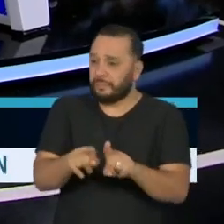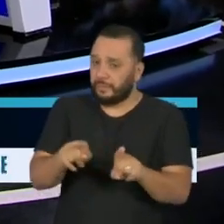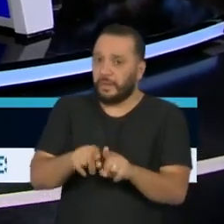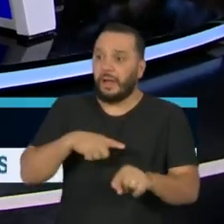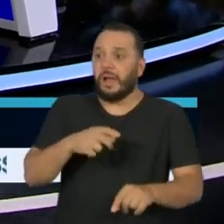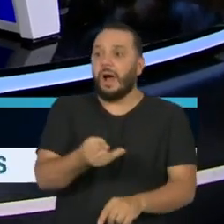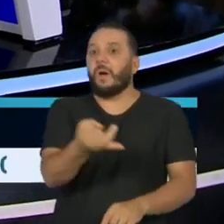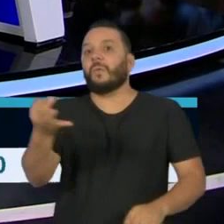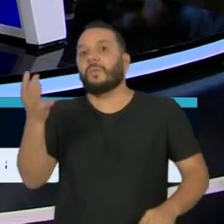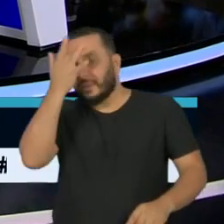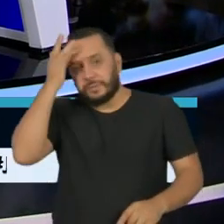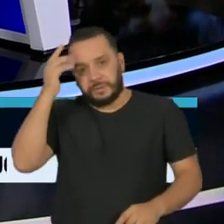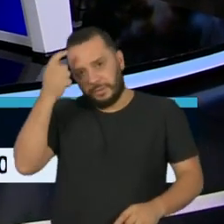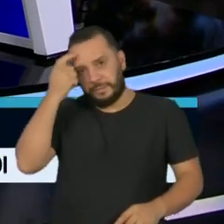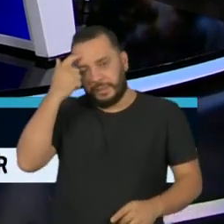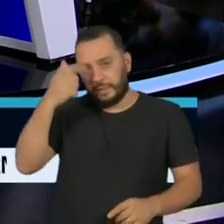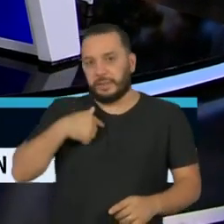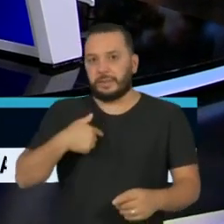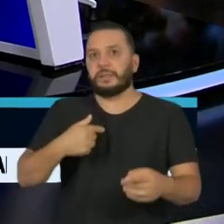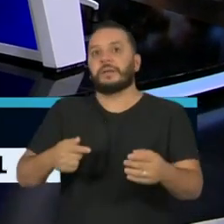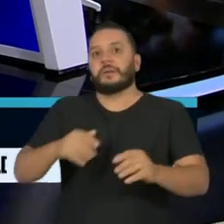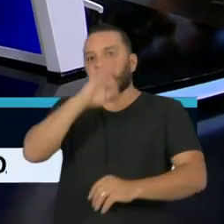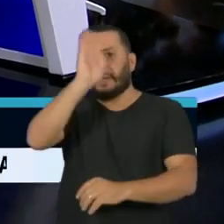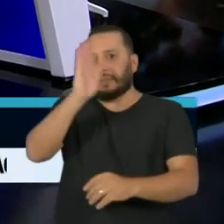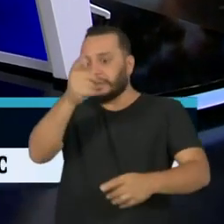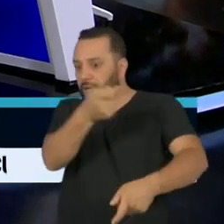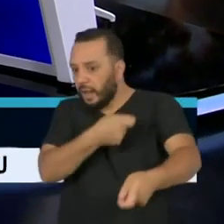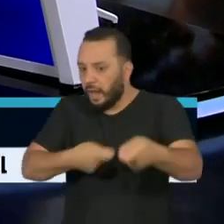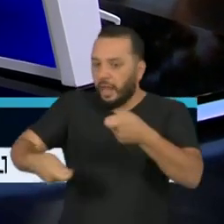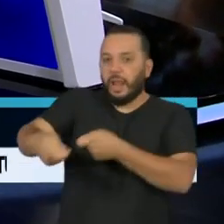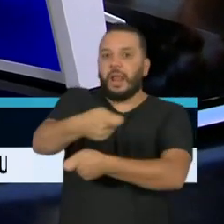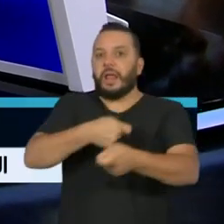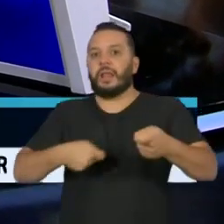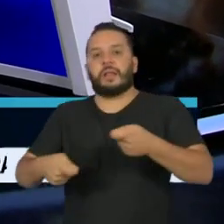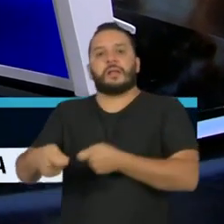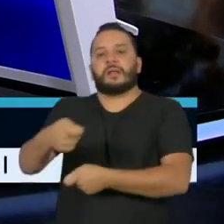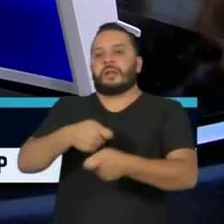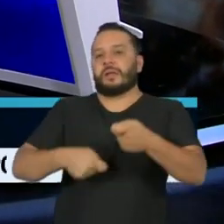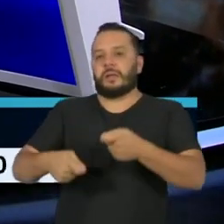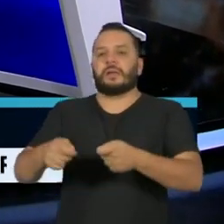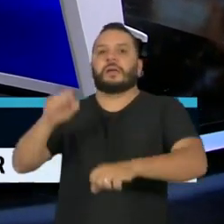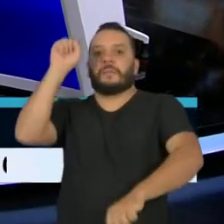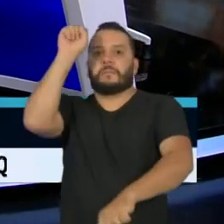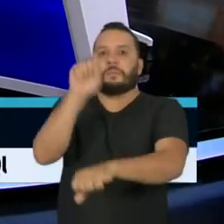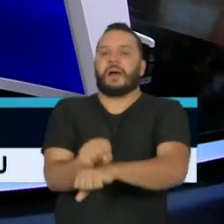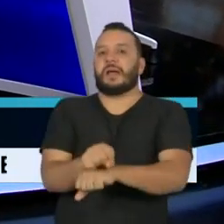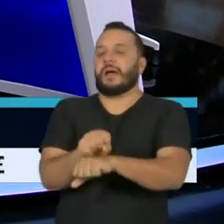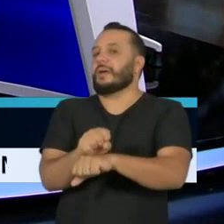se fechar e paralisar o Brasil e o mundo podem ser piores do que o coronavírus em si.